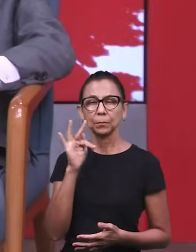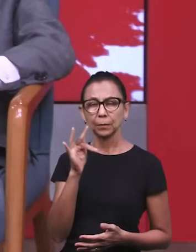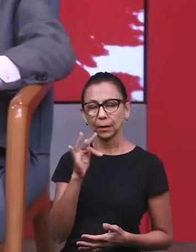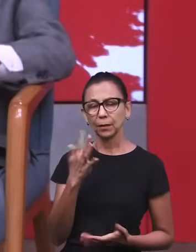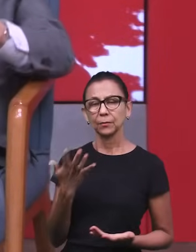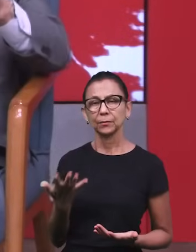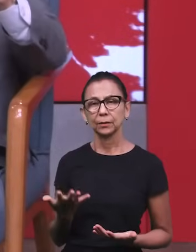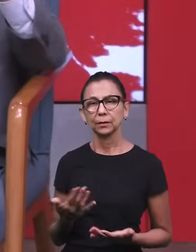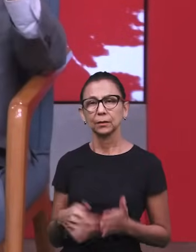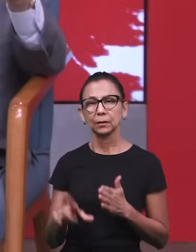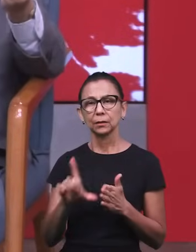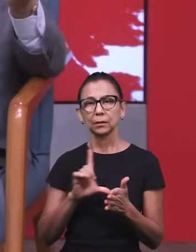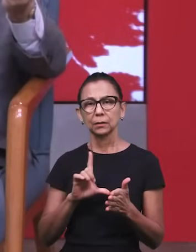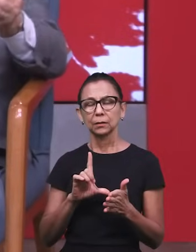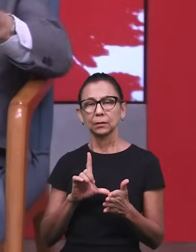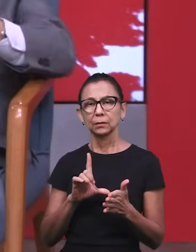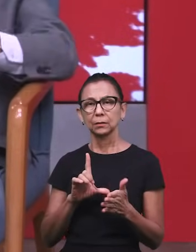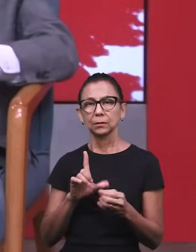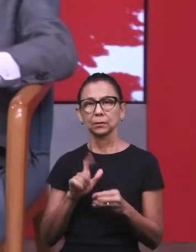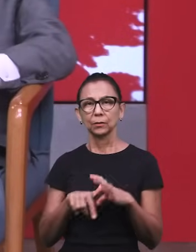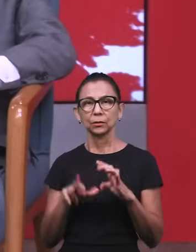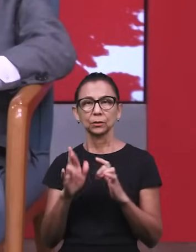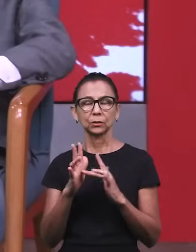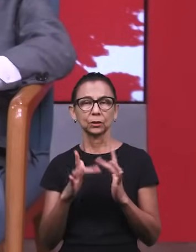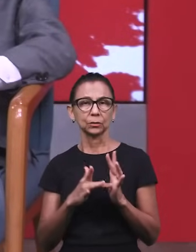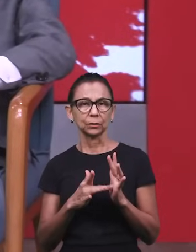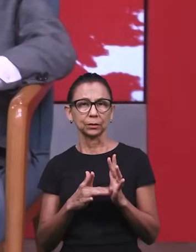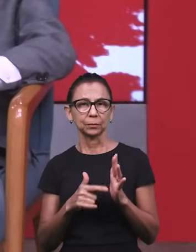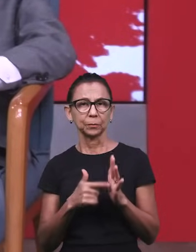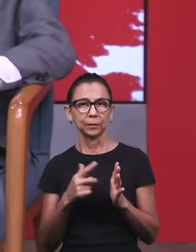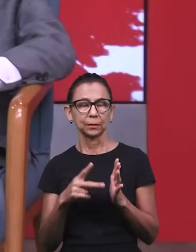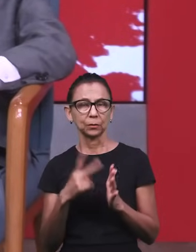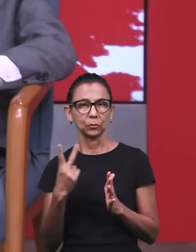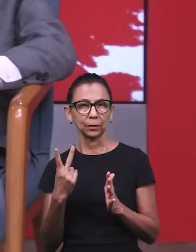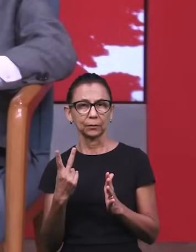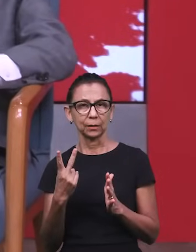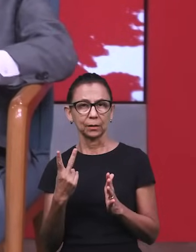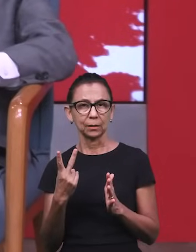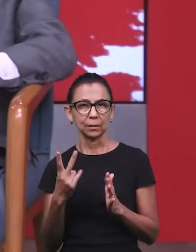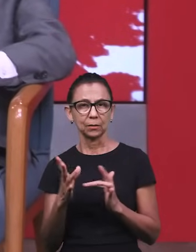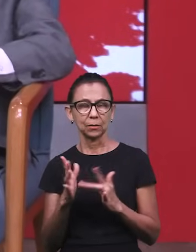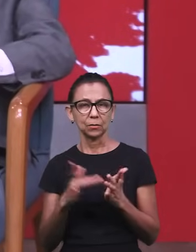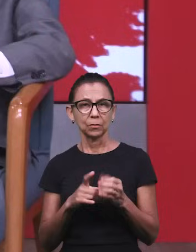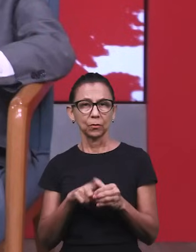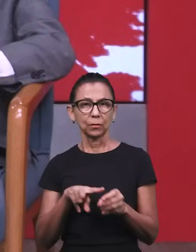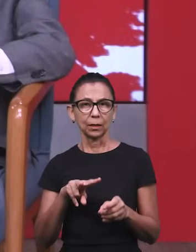do breve que é o tempo que antecede a segunda vinda de Jesus eu queria deixar essa palavra como